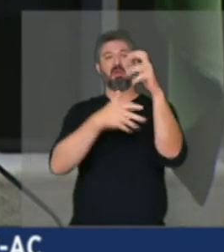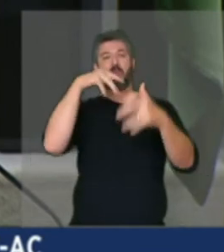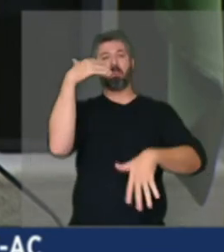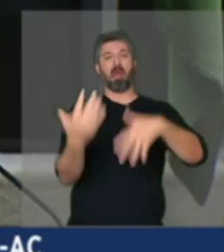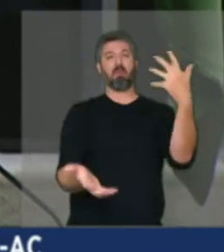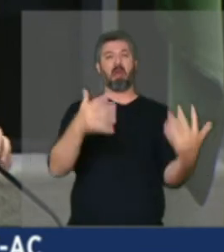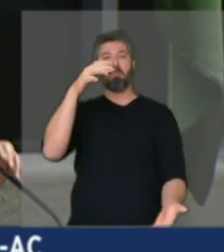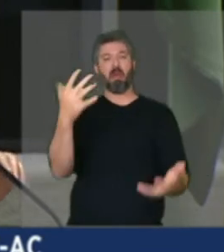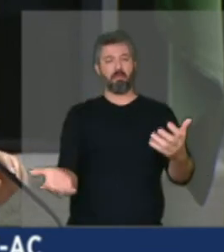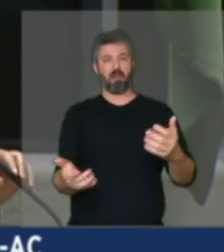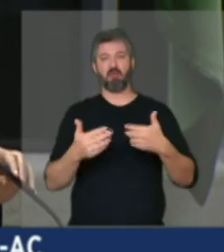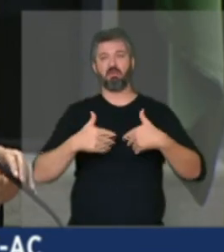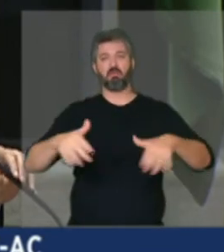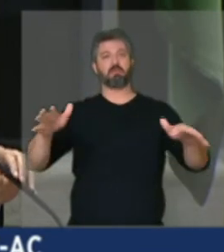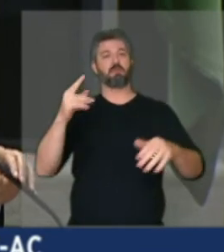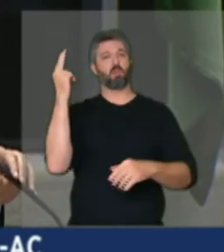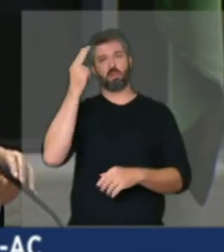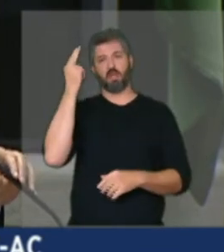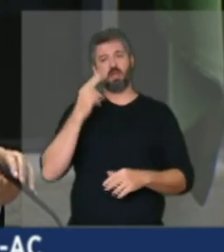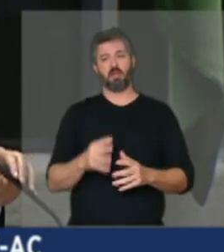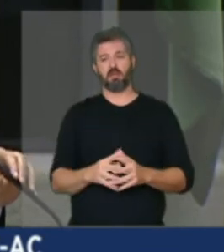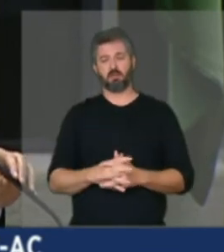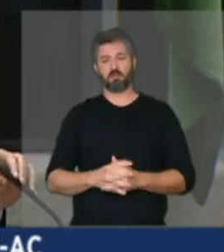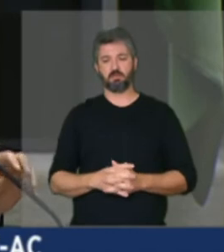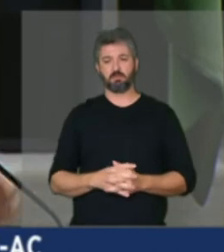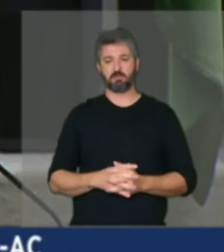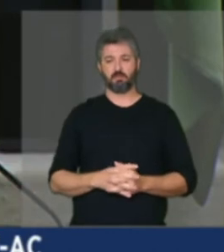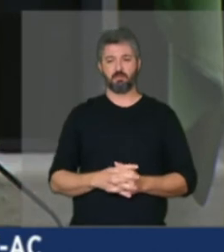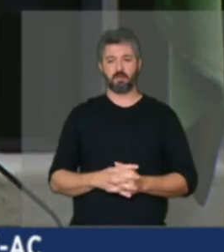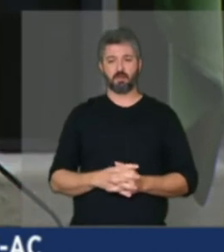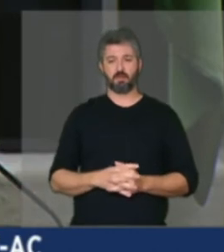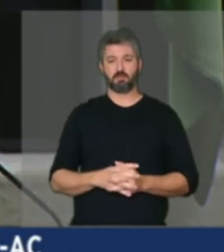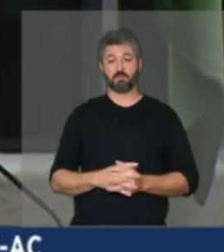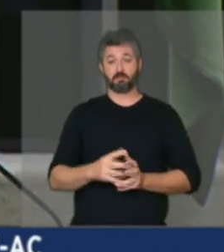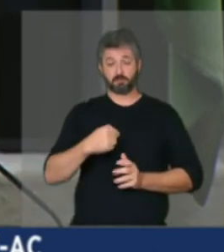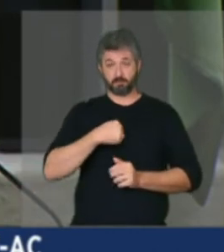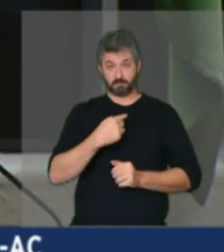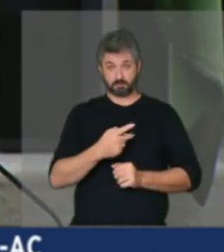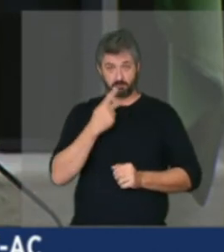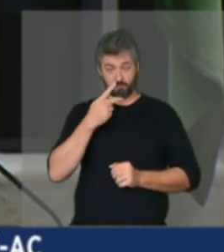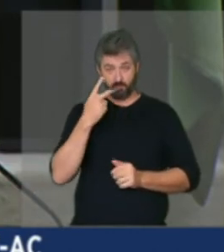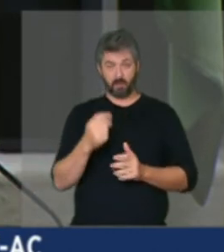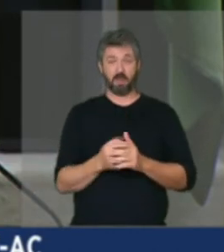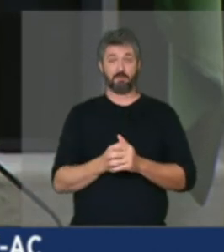PARA O DESMATAMENTO AQUI. [INTERRUPÇÃO DO ÁUDIO]. [DEPUTADO]: PARA CONCLUIR. COMO EU DISSE, O MERCADO DE CARBONO É UMA REALIDADE. VAI SAIR AGORA A